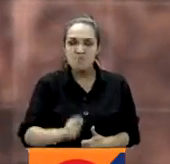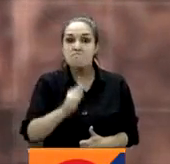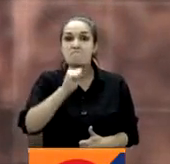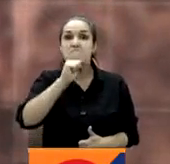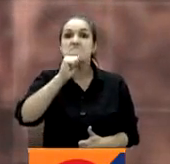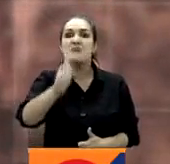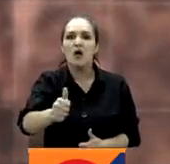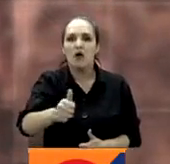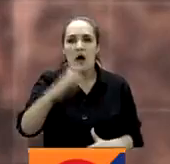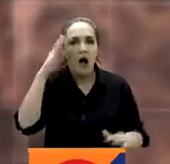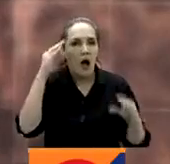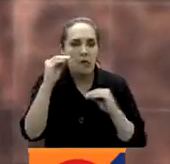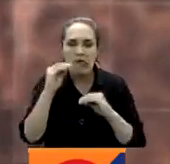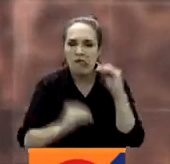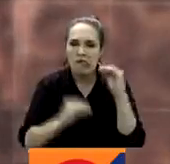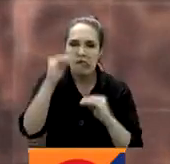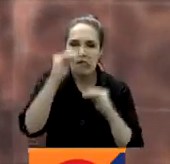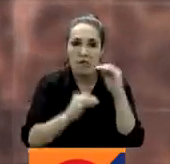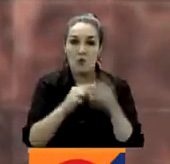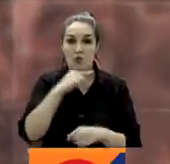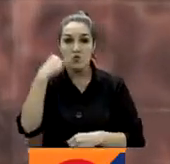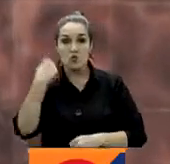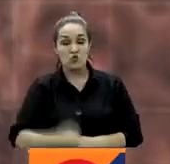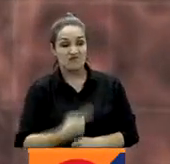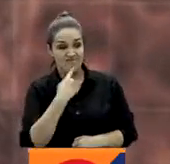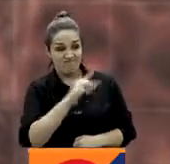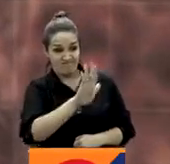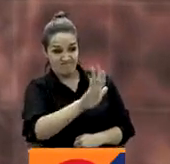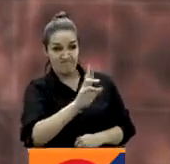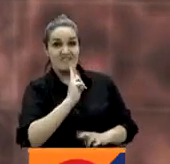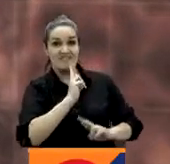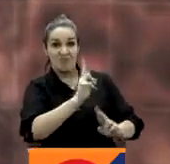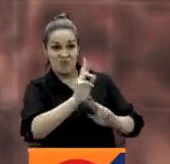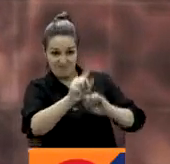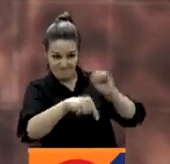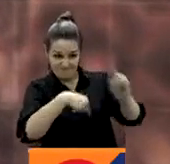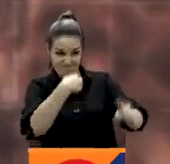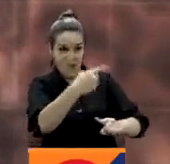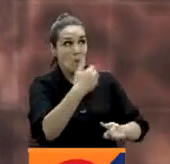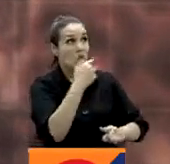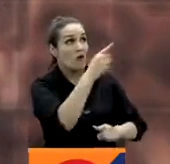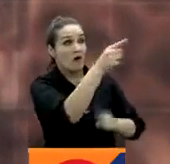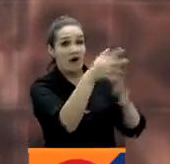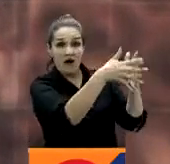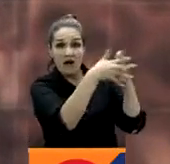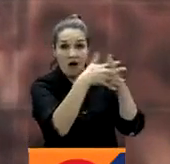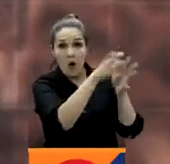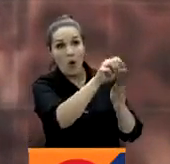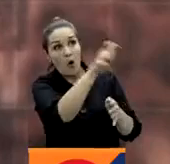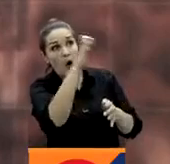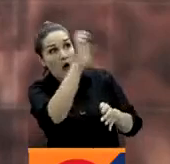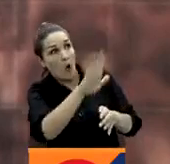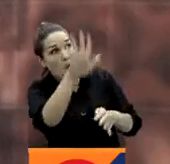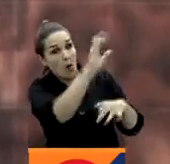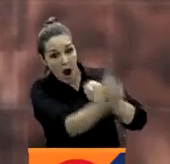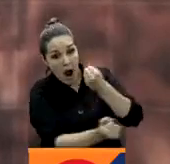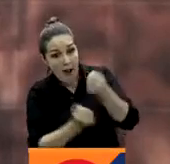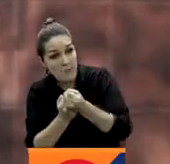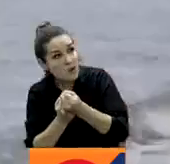LA SITUACIóN AL INTERIOR DEL PAíS SIGUE SIENDO COMPLEJA IRON MAN LAS POSIBILIDADES DE